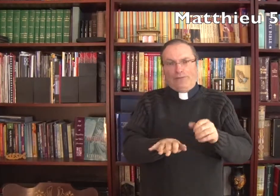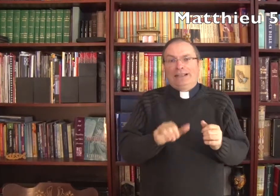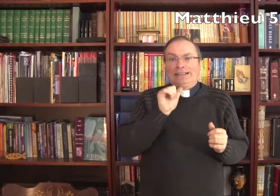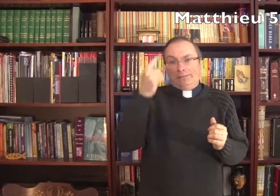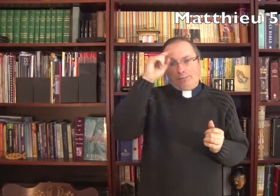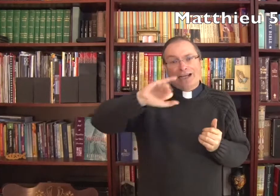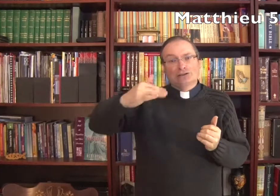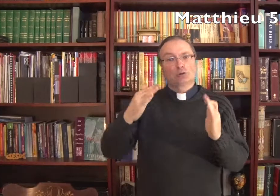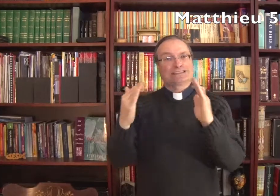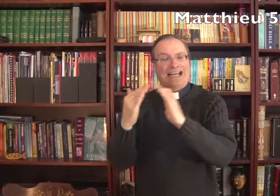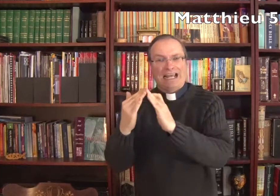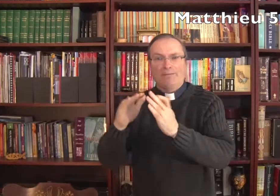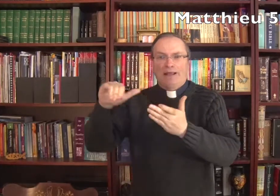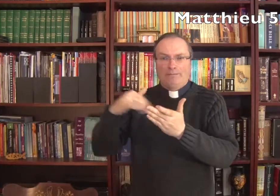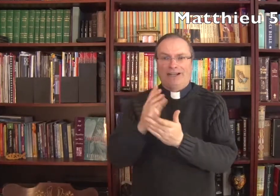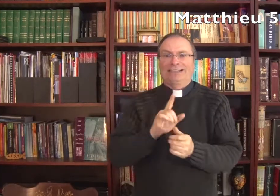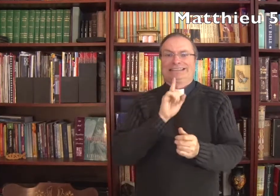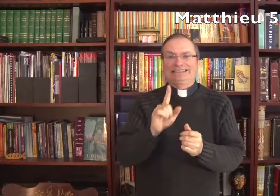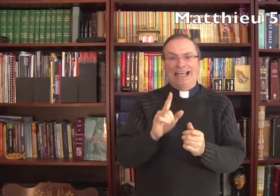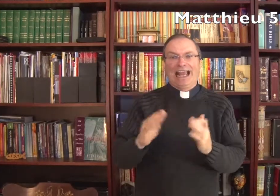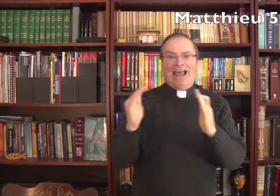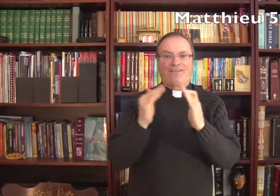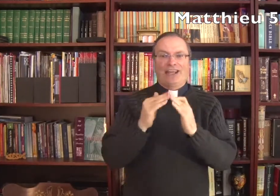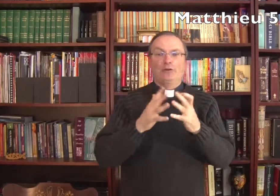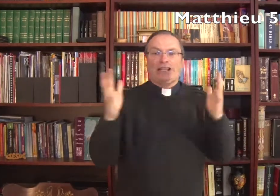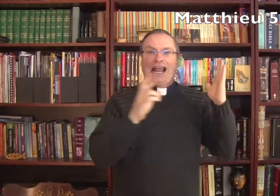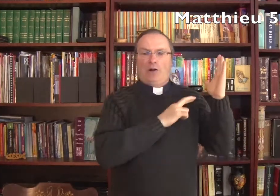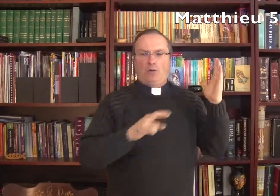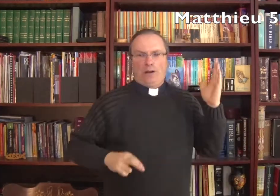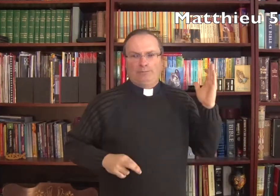ni par Jérusalem, parce que c’est la ville du grand roi.